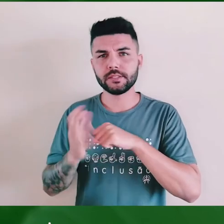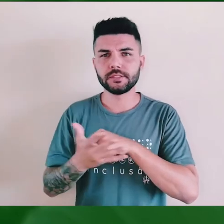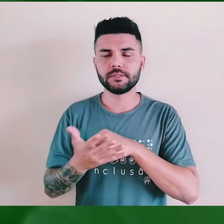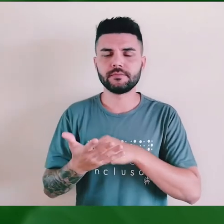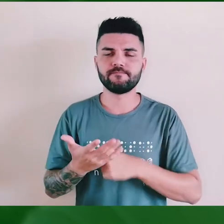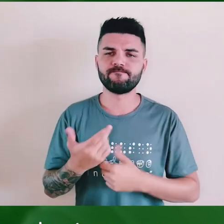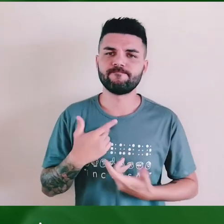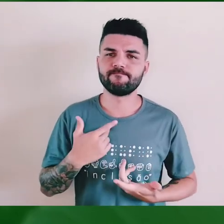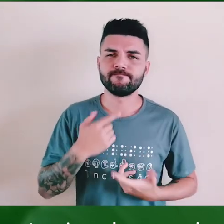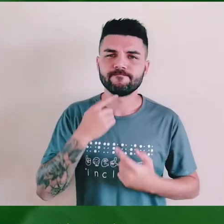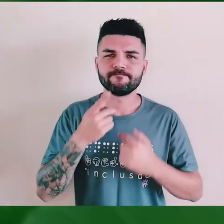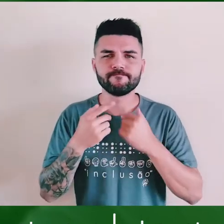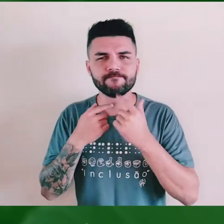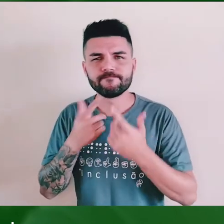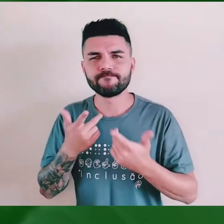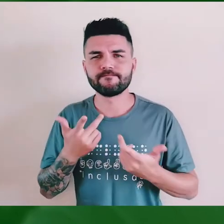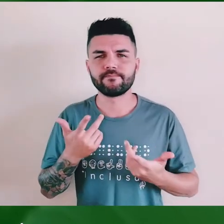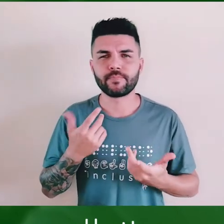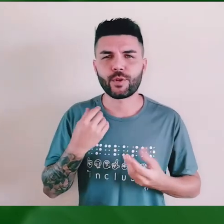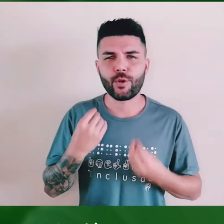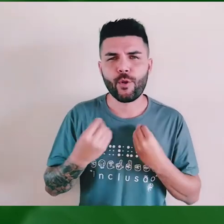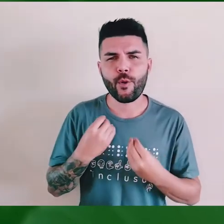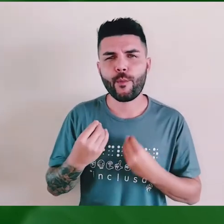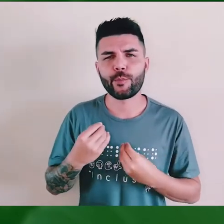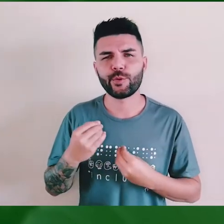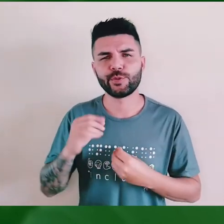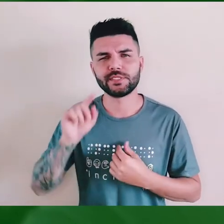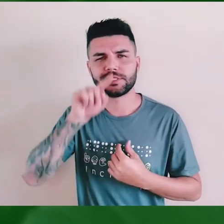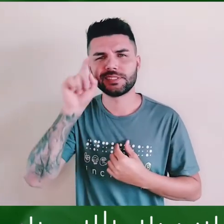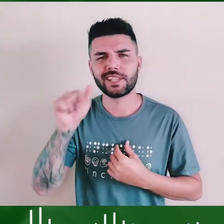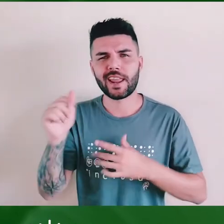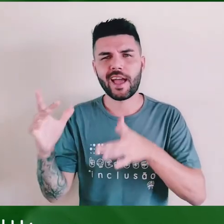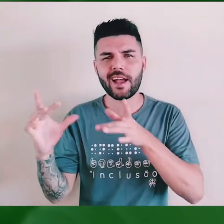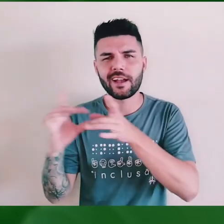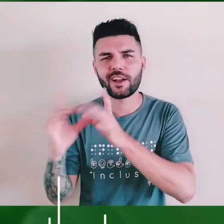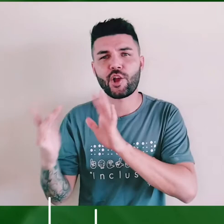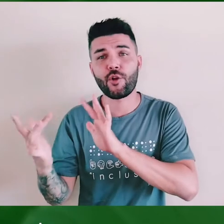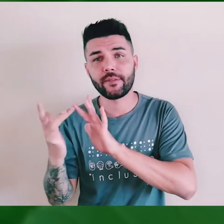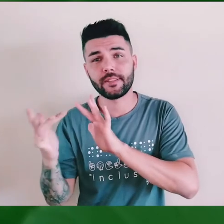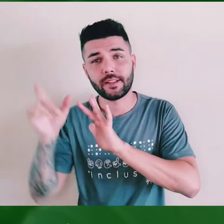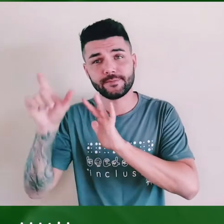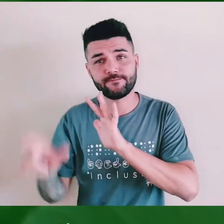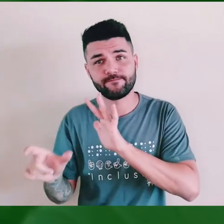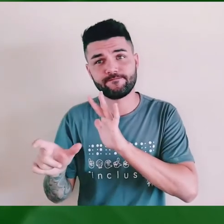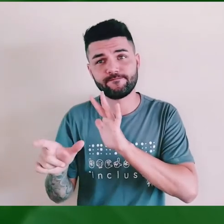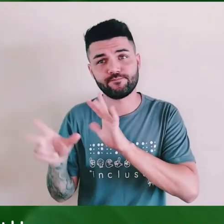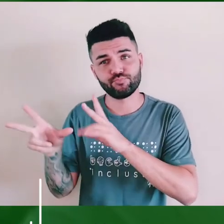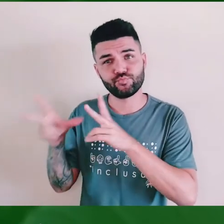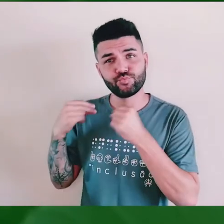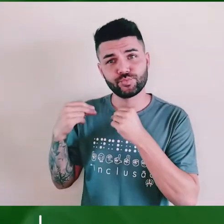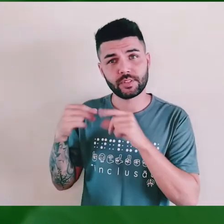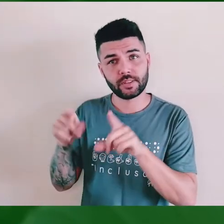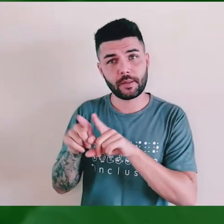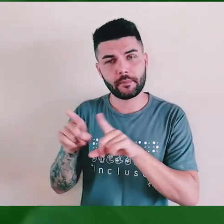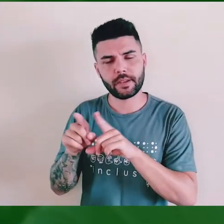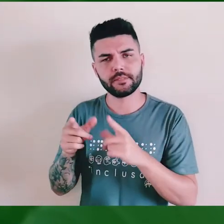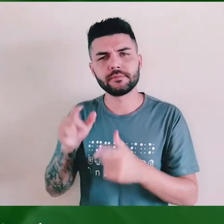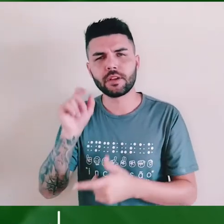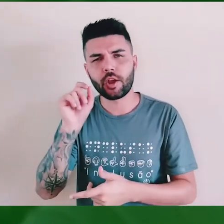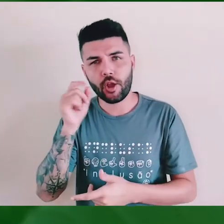estar infectado pois tivemos contato com ela. Aí, que que acontece, eu tinha tido junto